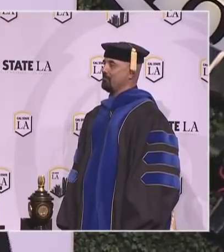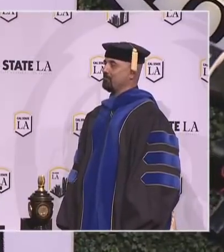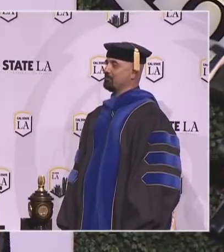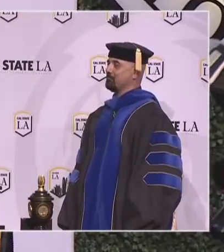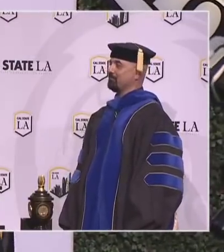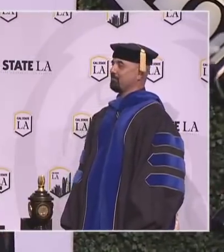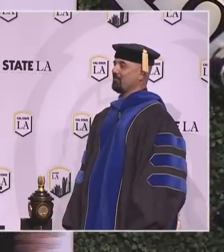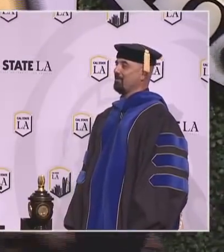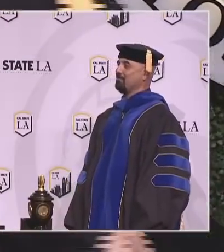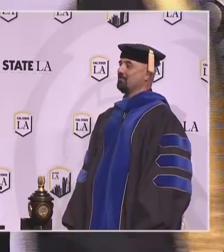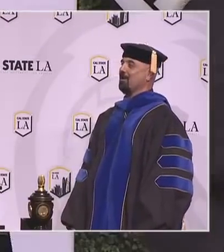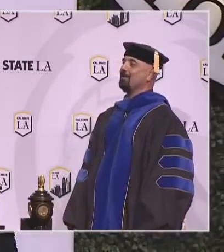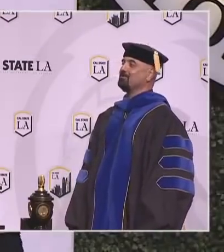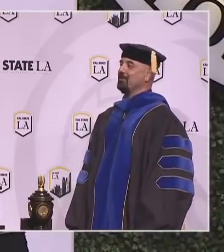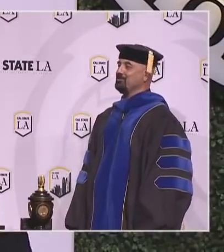HAVE BEEN CALLED]